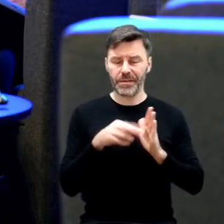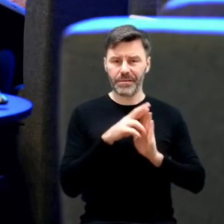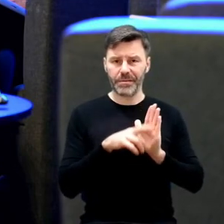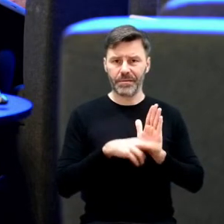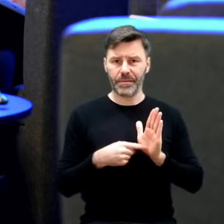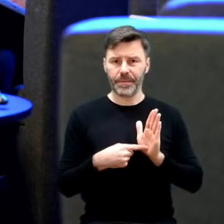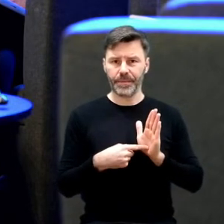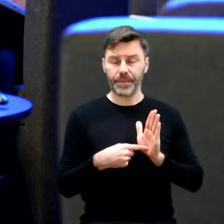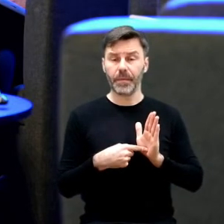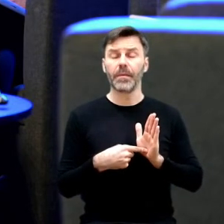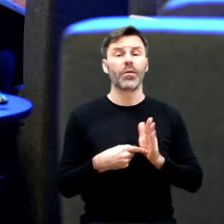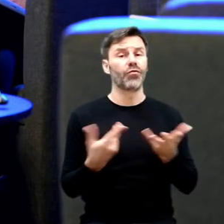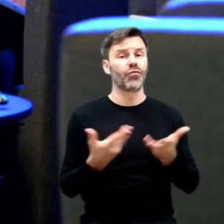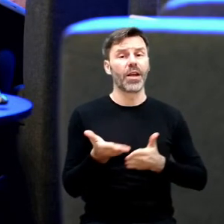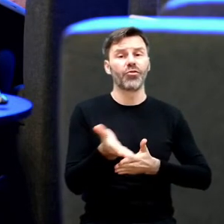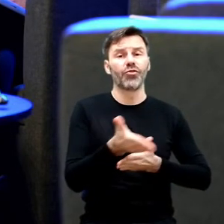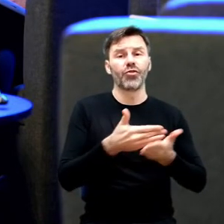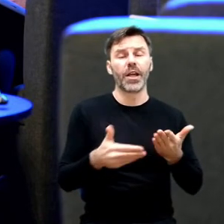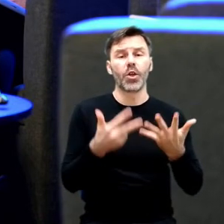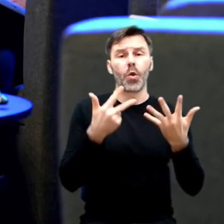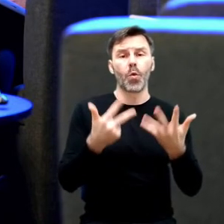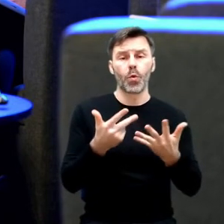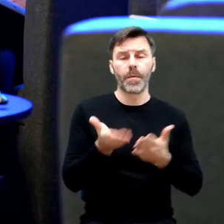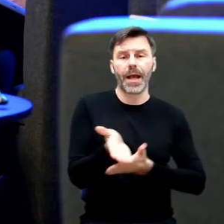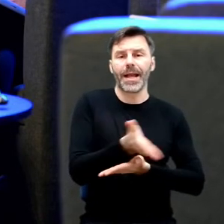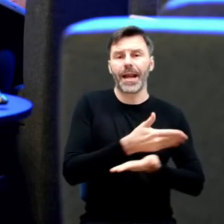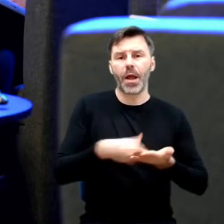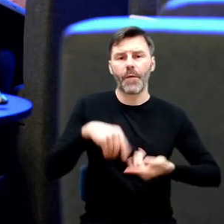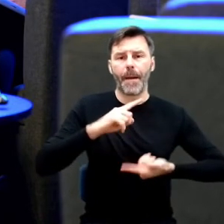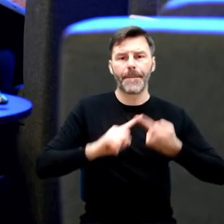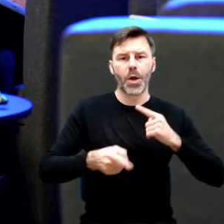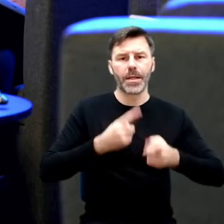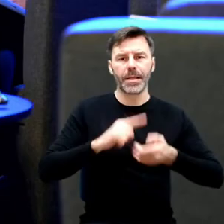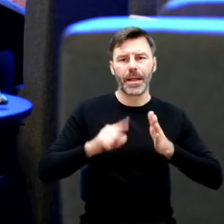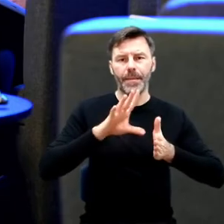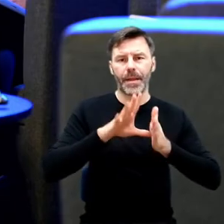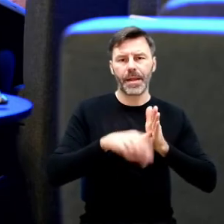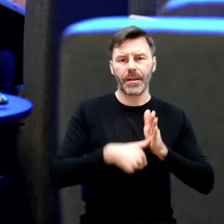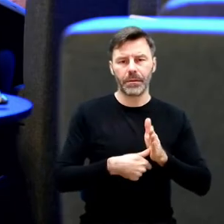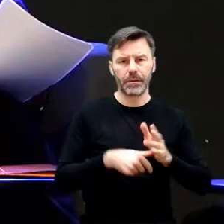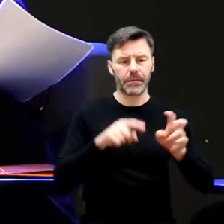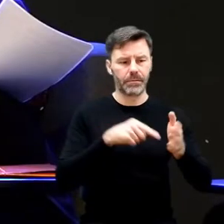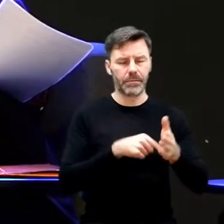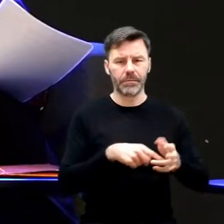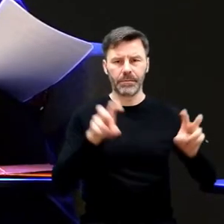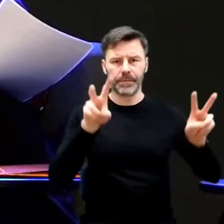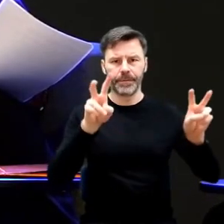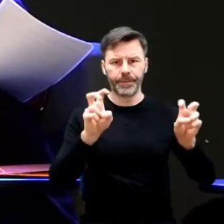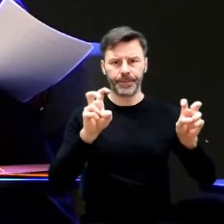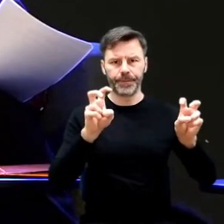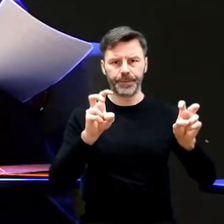wyzwań Krajowej Polityki Miejskiej, a hasło jest "wzrost dostępności mieszkań",